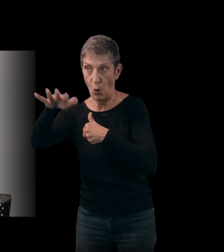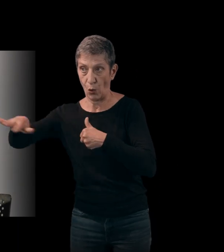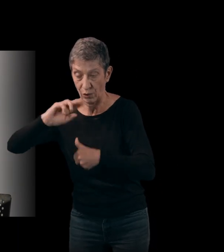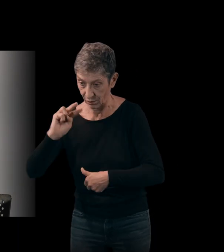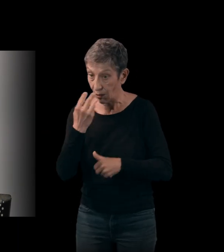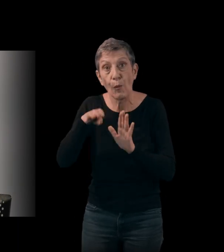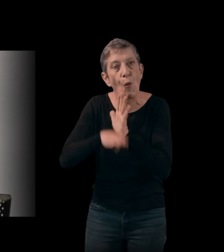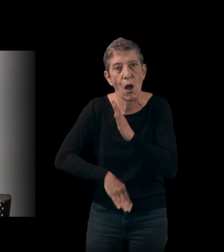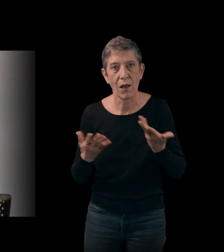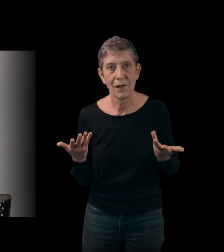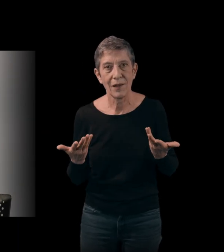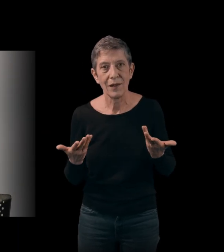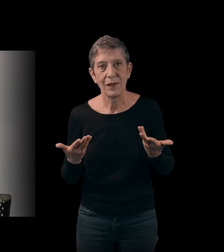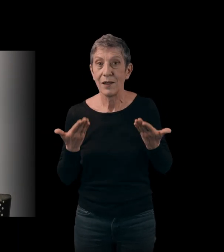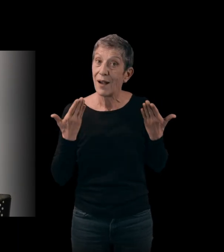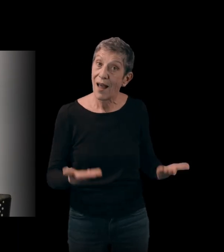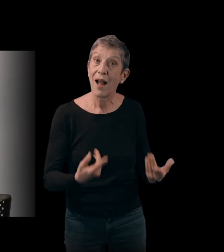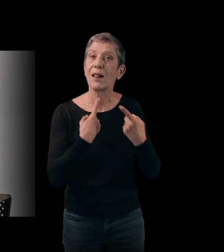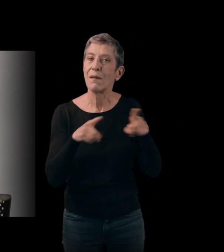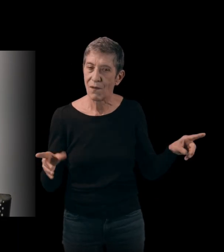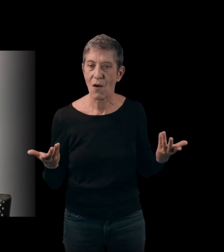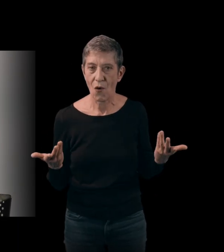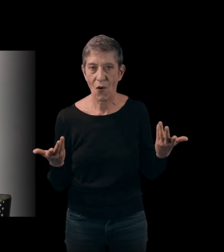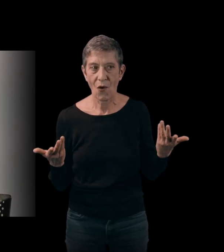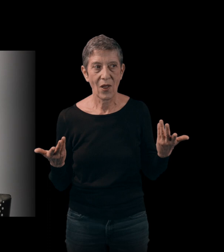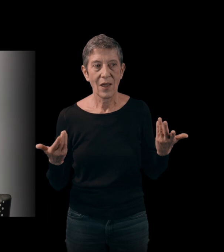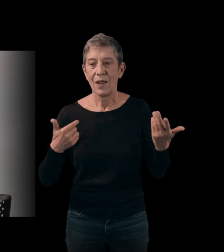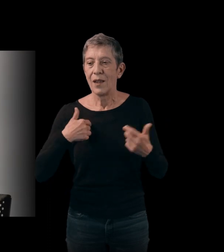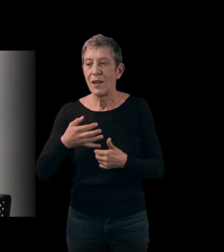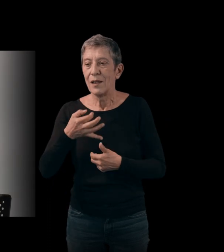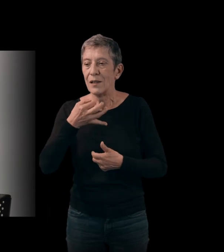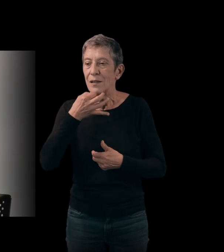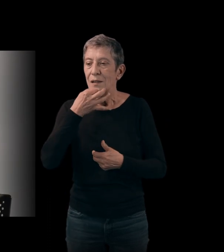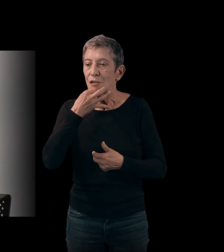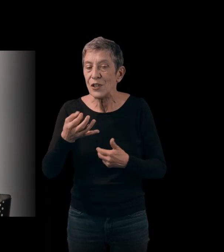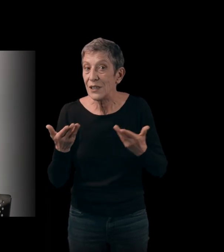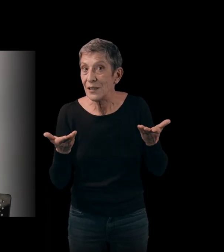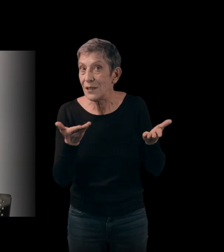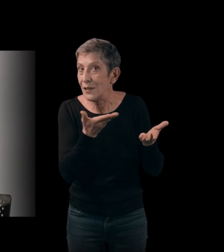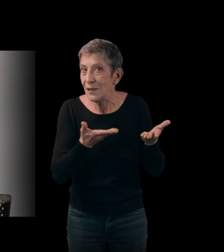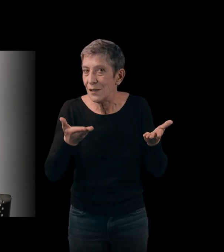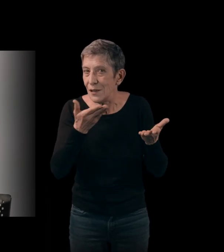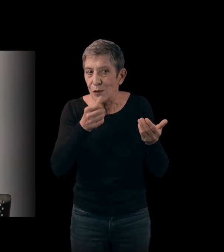Et là, ce n'était pas pareil. Et comme je l'avais dit aux garçons… Vous l'avez peut-être entendu, le deuxième voyage, c'est un voyage